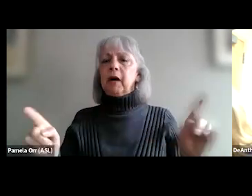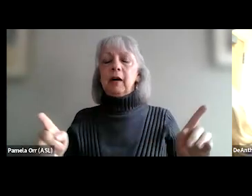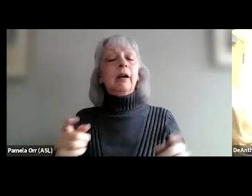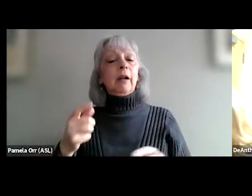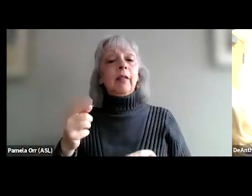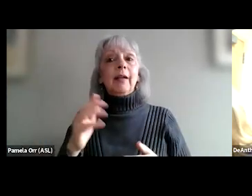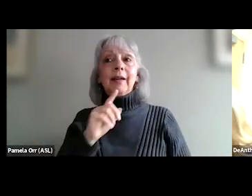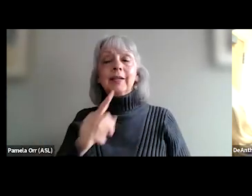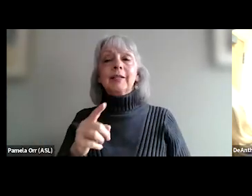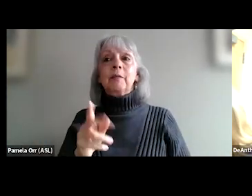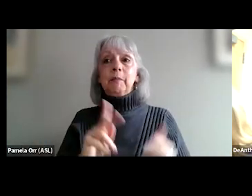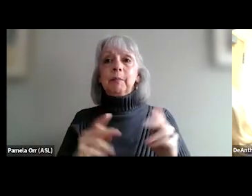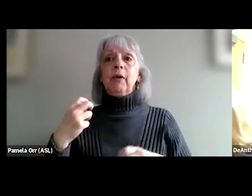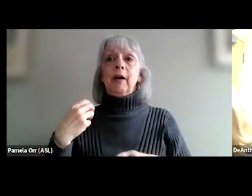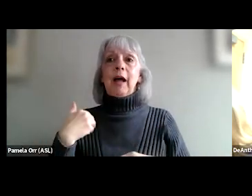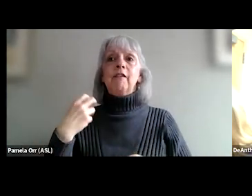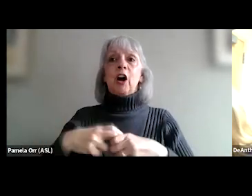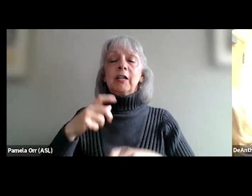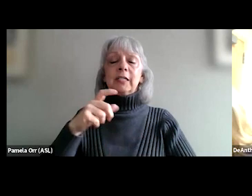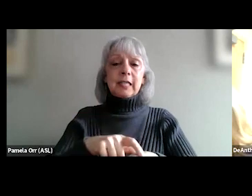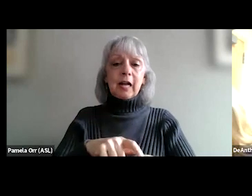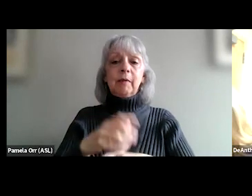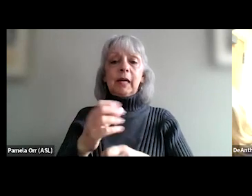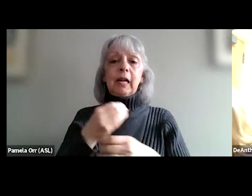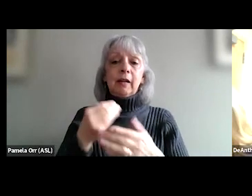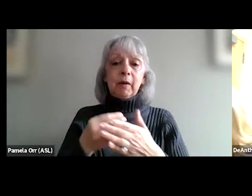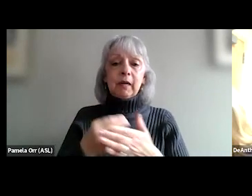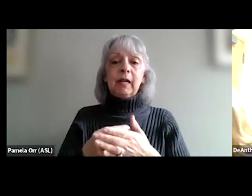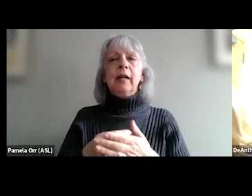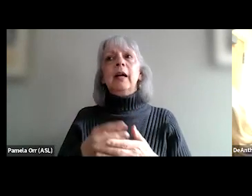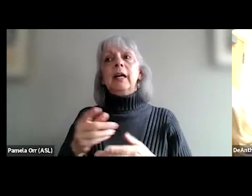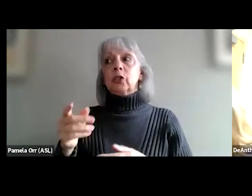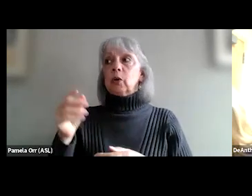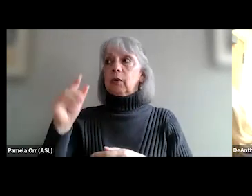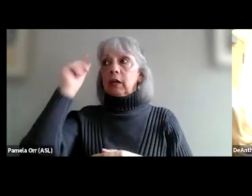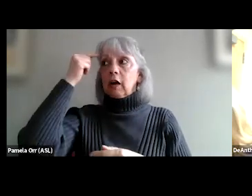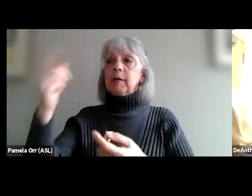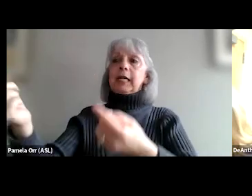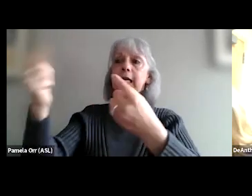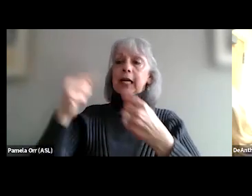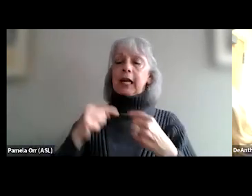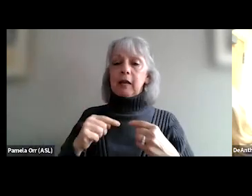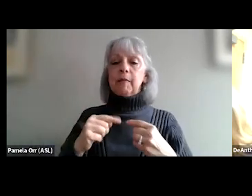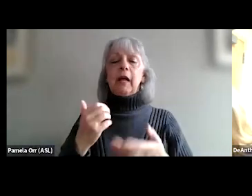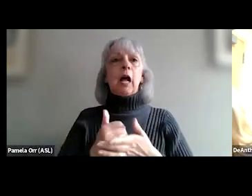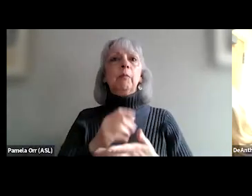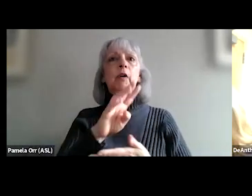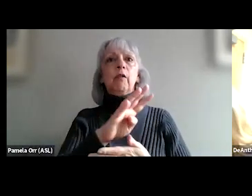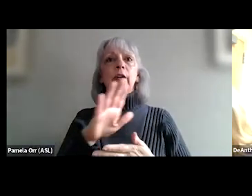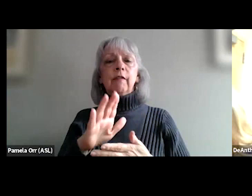y ayudó a unos 45 residentes con teléfonos y tabletas gubernamentales.